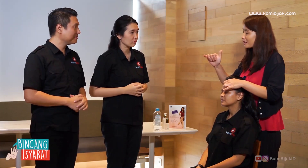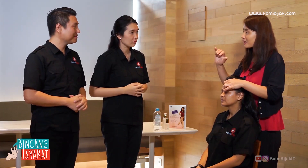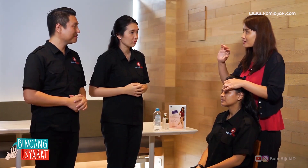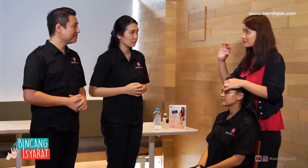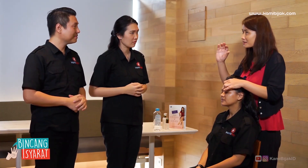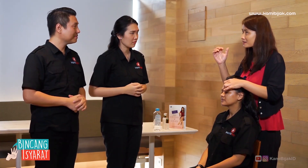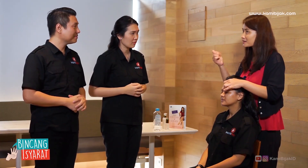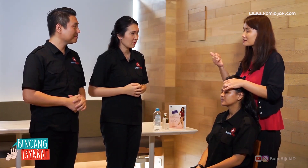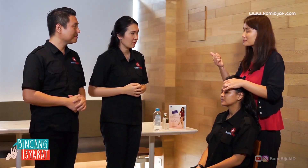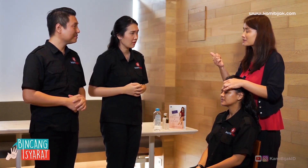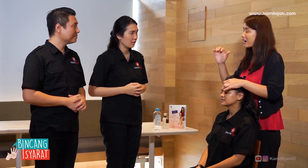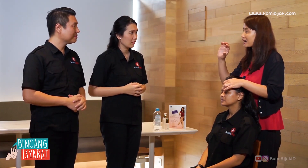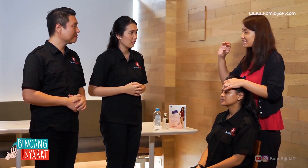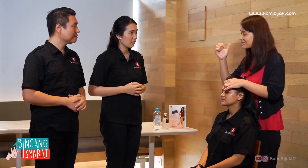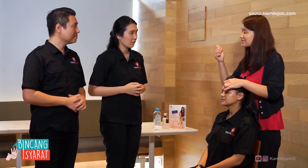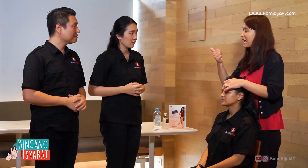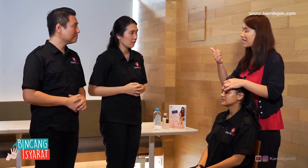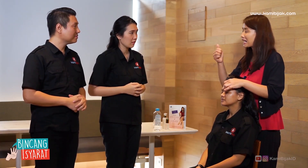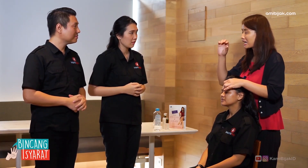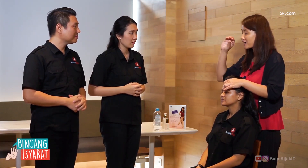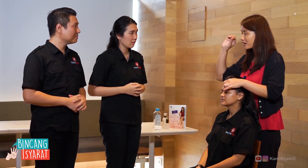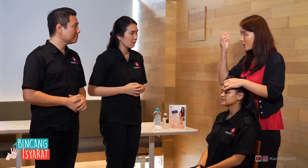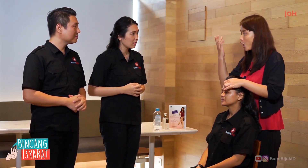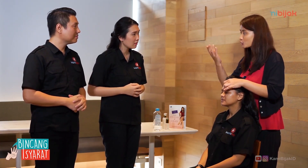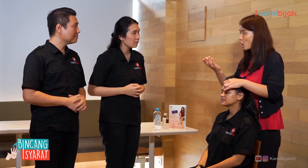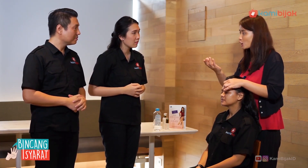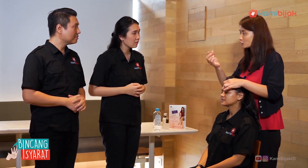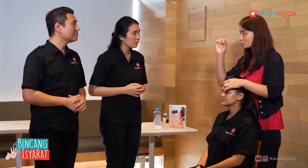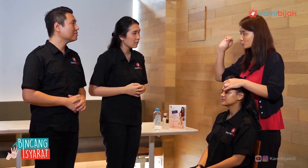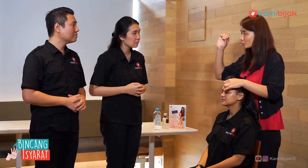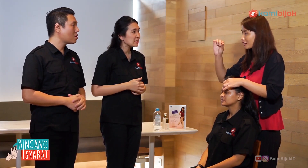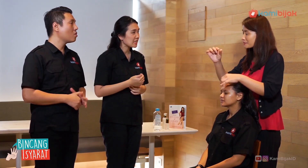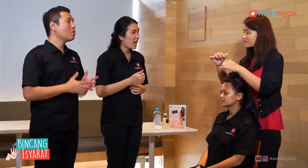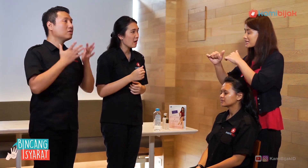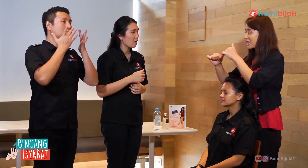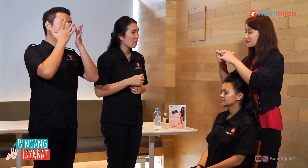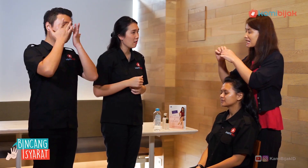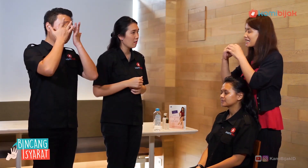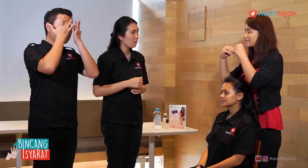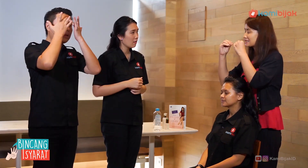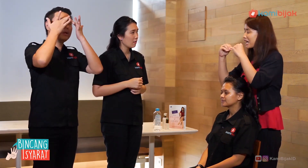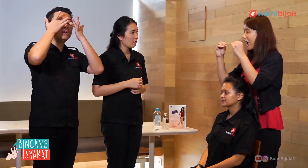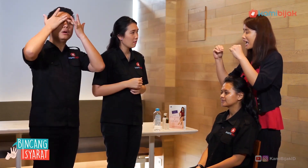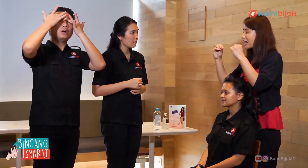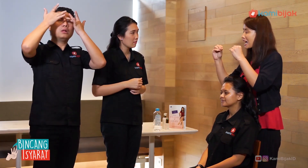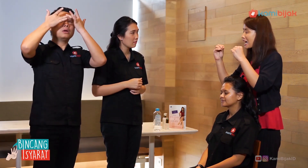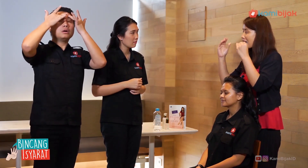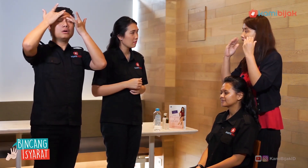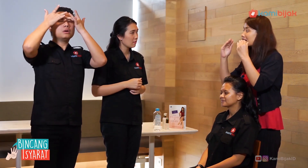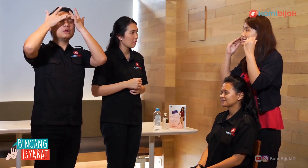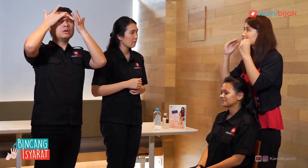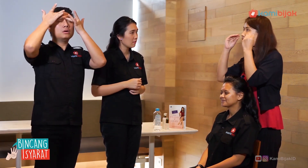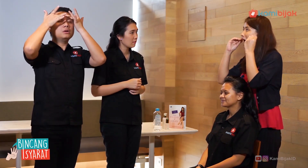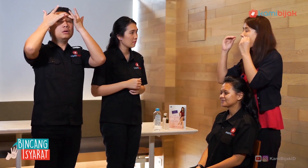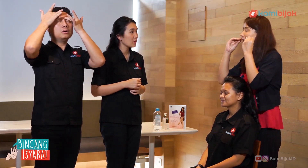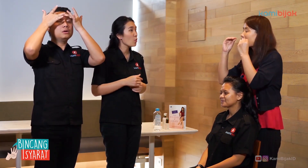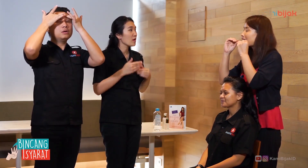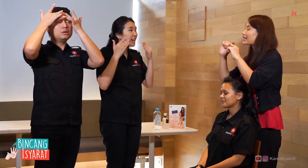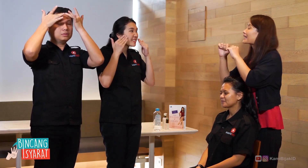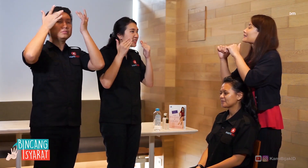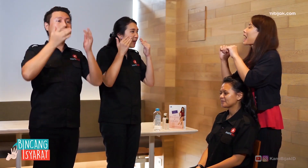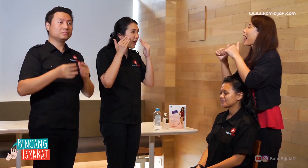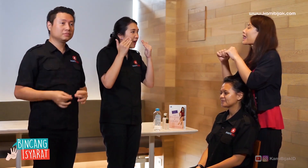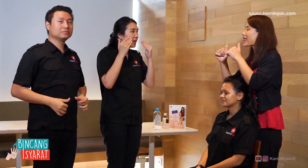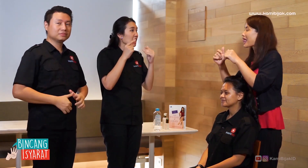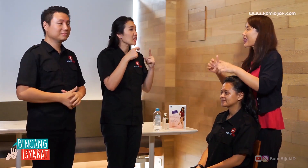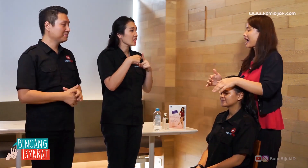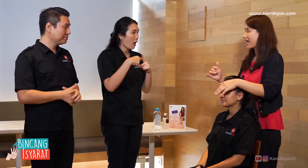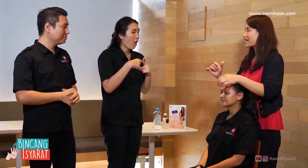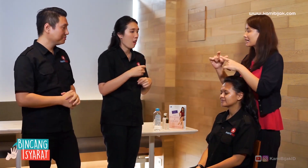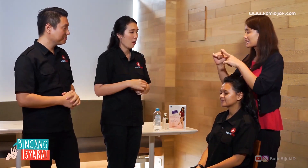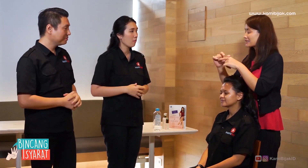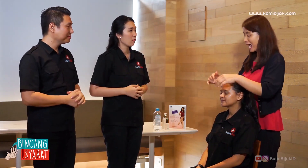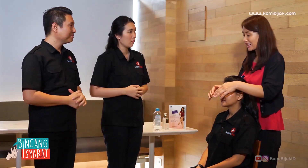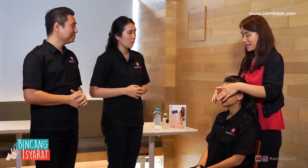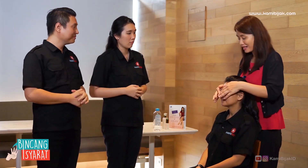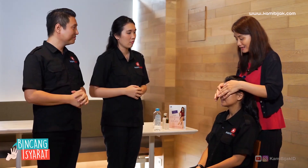Dan juga bisa supaya otot jadi kenyal.